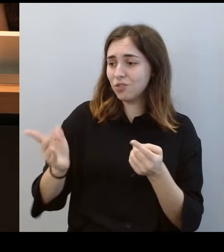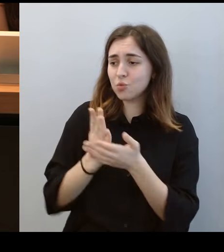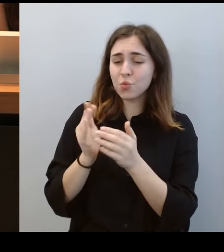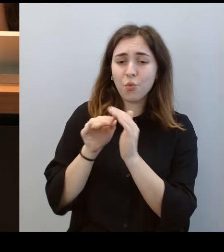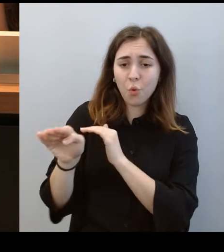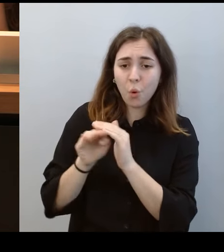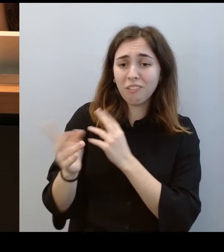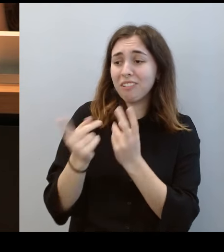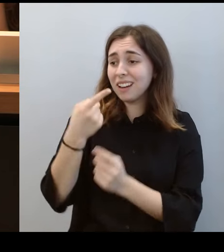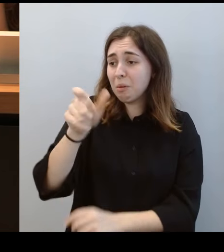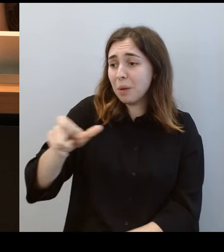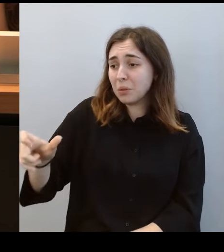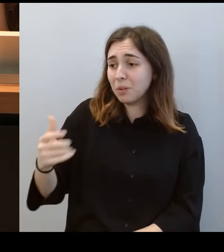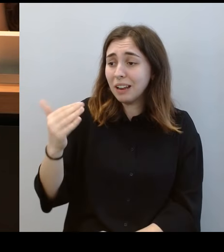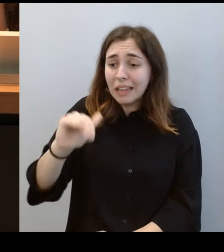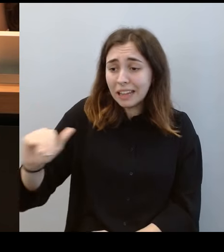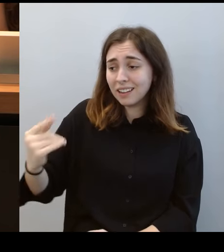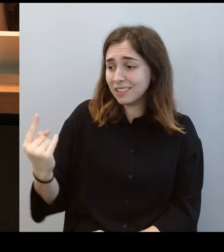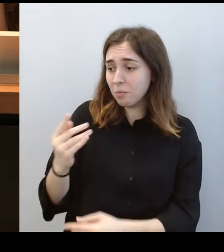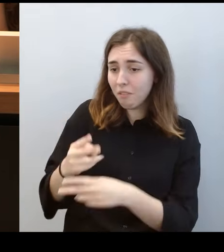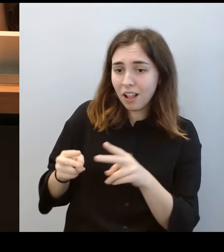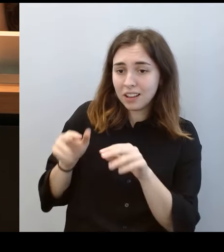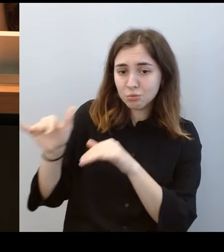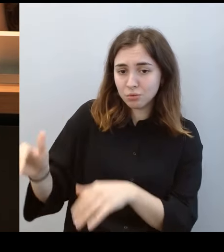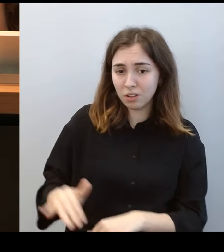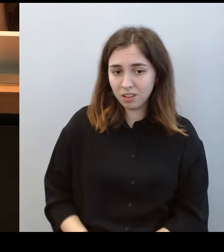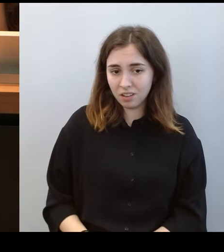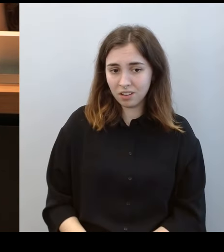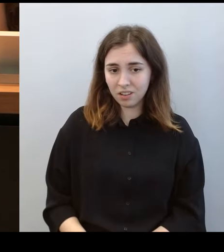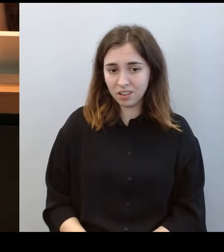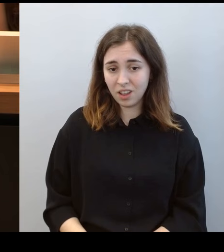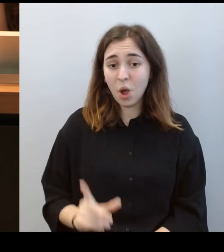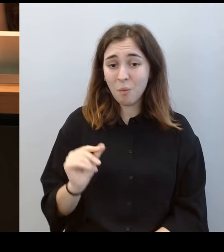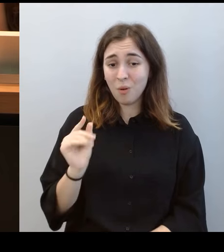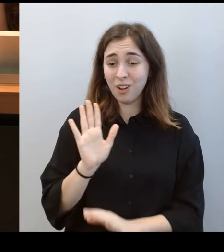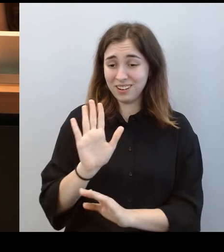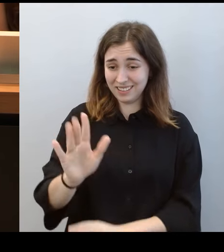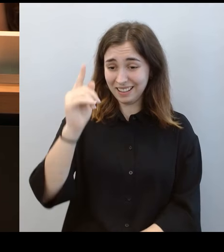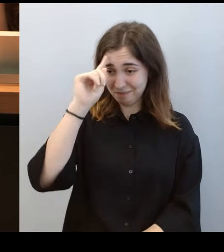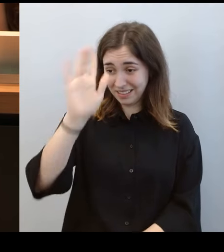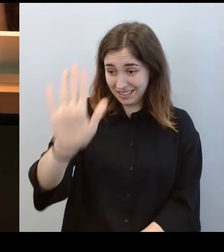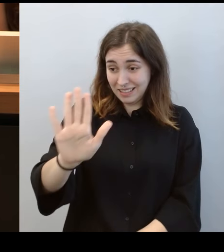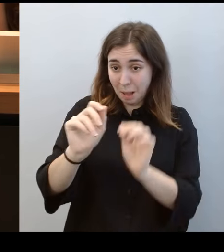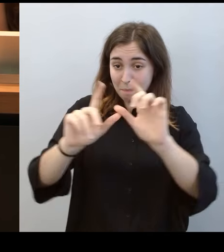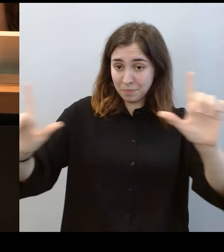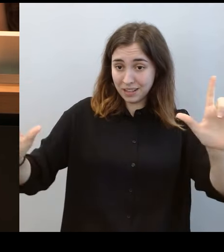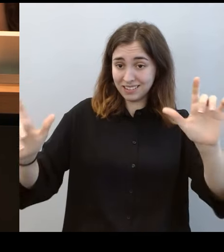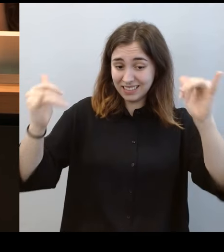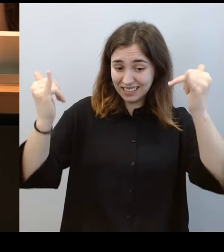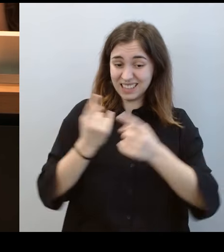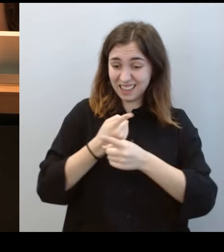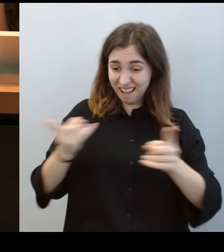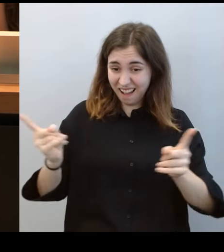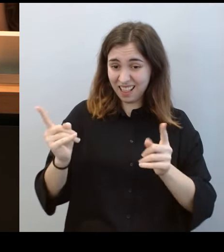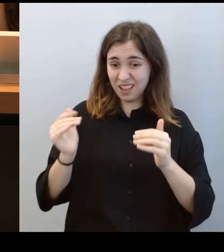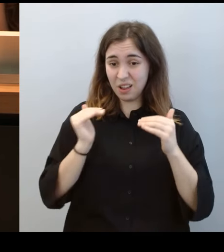Wenn sie von vornherein mit einem solchen Antrag jede humanitäre Geste ausschließen wollen, dann muss